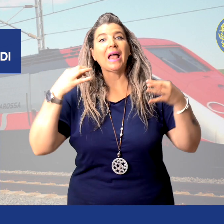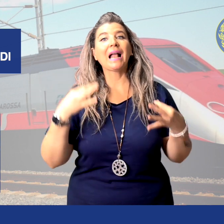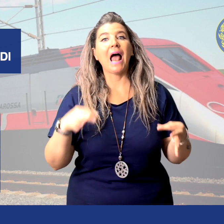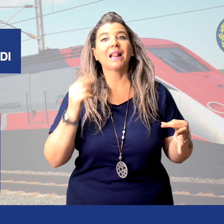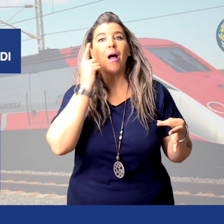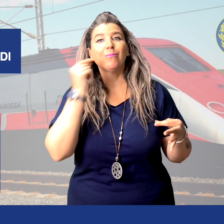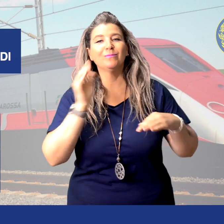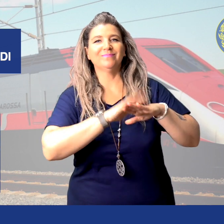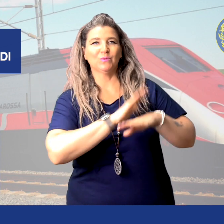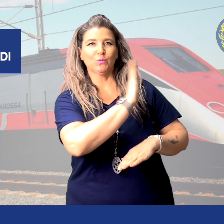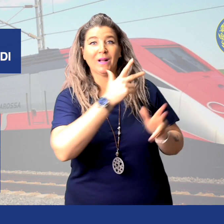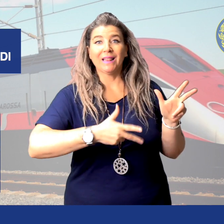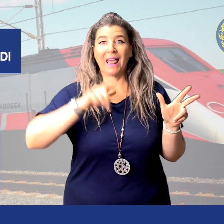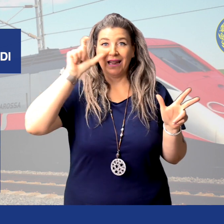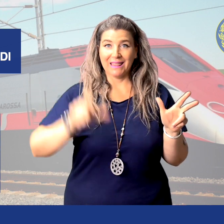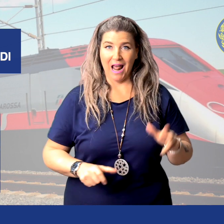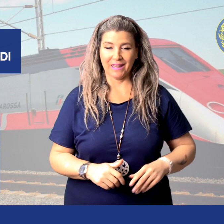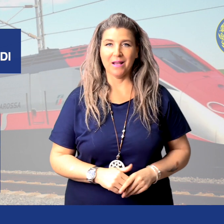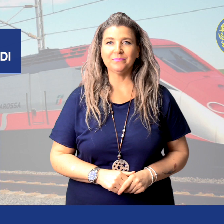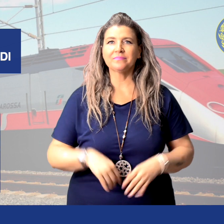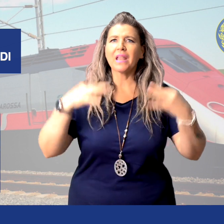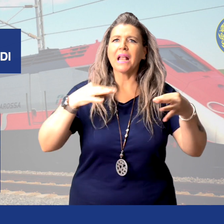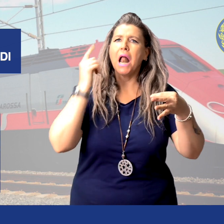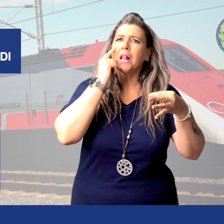Carta Blu di Trenitalia.